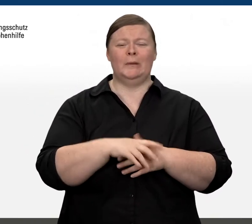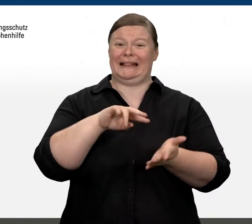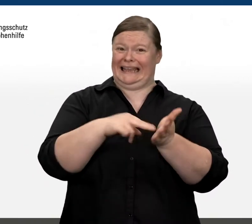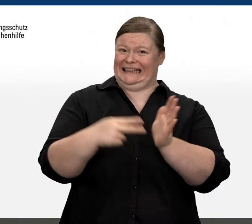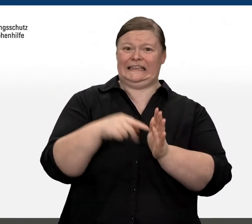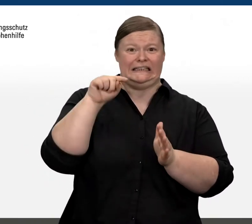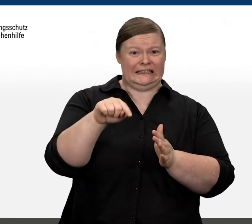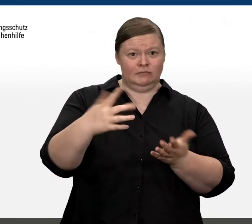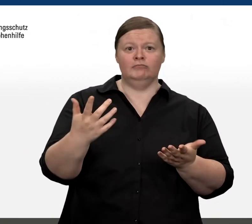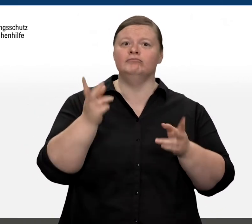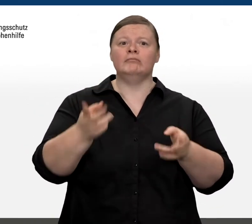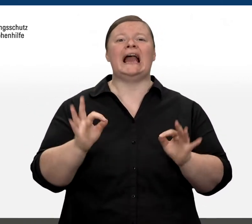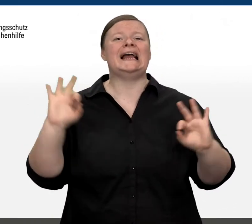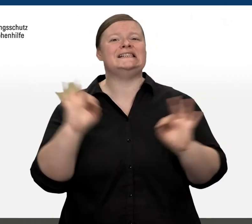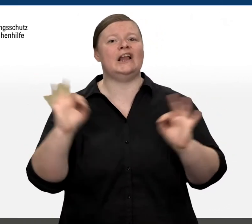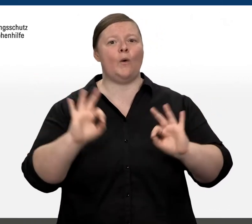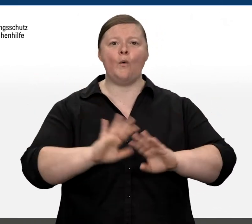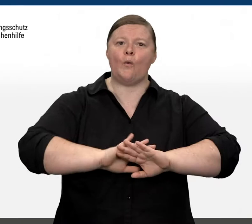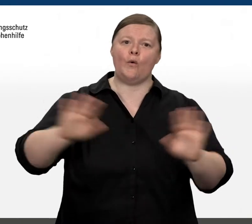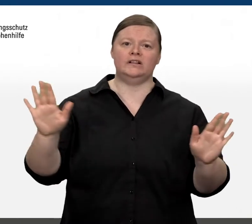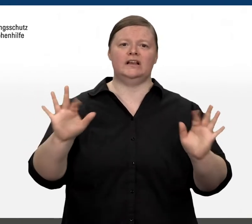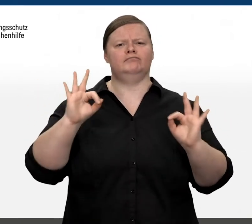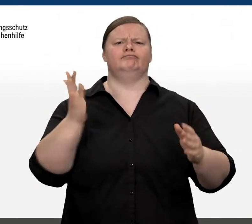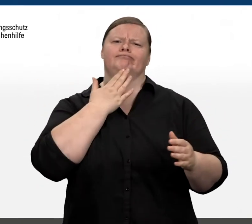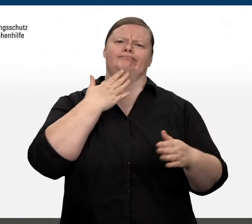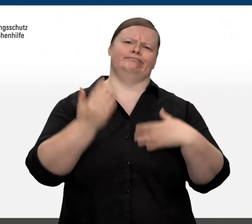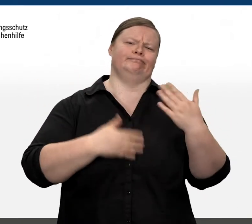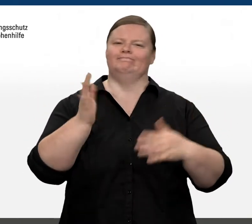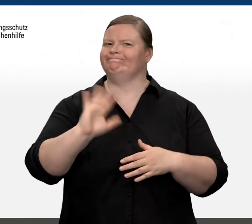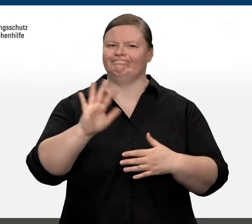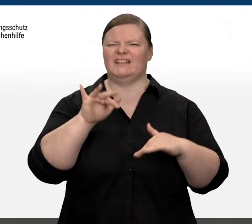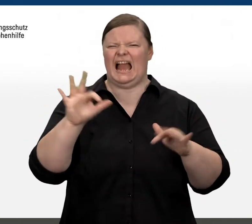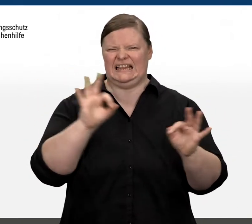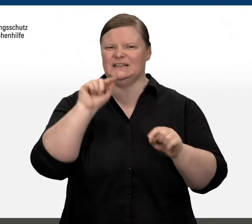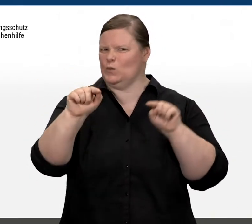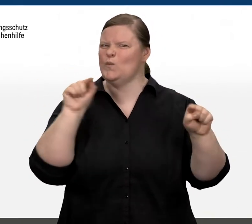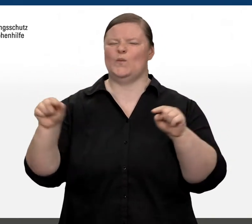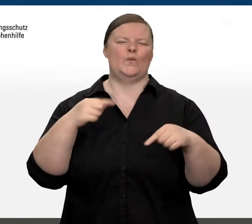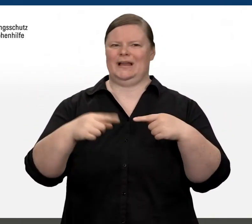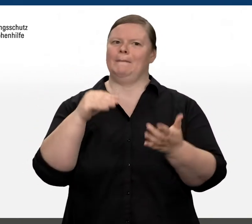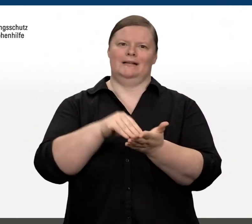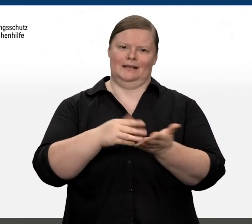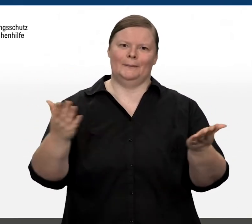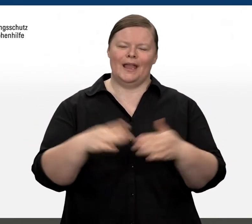Aber keine Technik ohne Risiken.